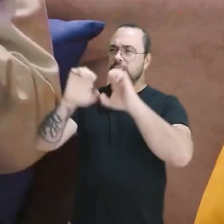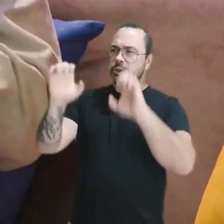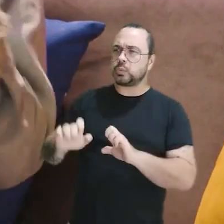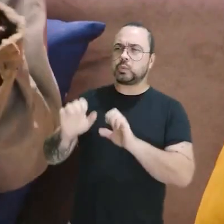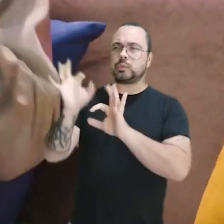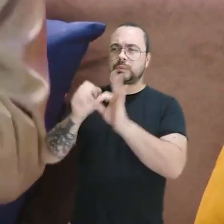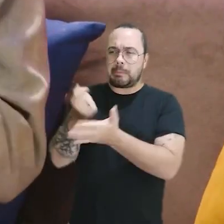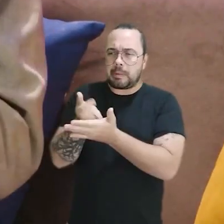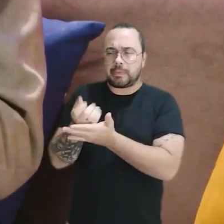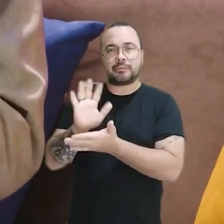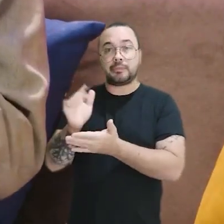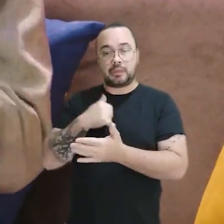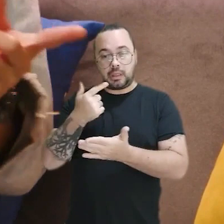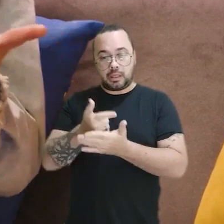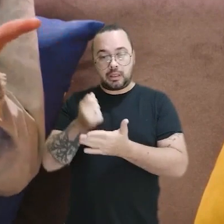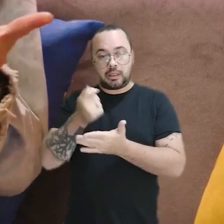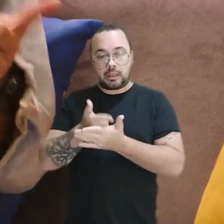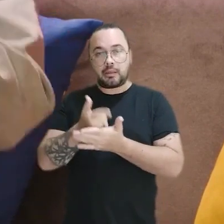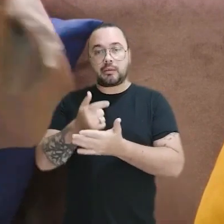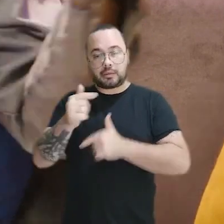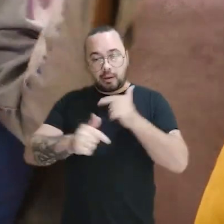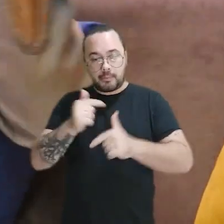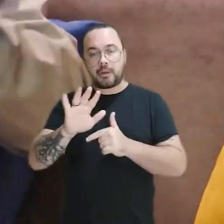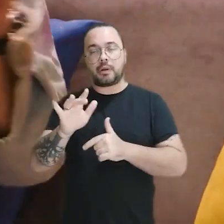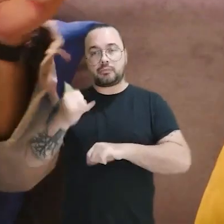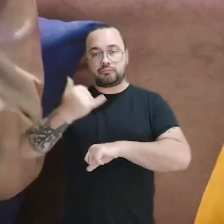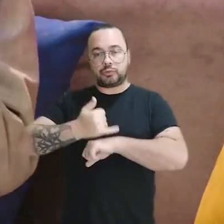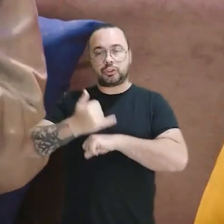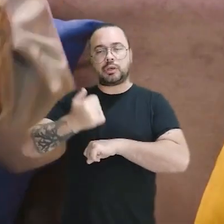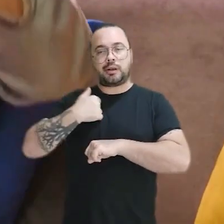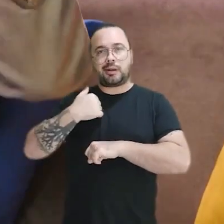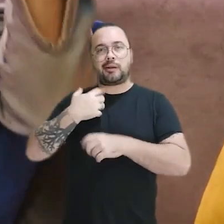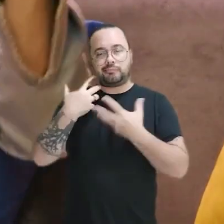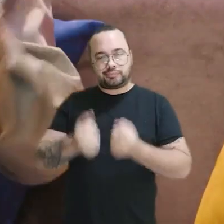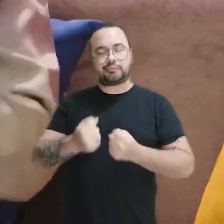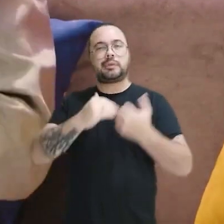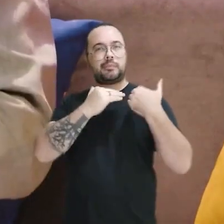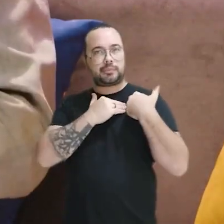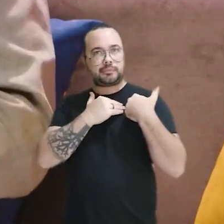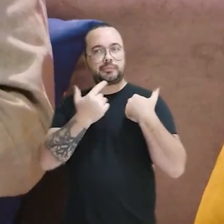Então, quando você trabalha só pra você, quando dá errado, você arca com a parada toda, não tem uma iniciativa por trás.